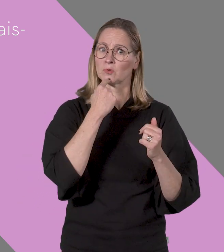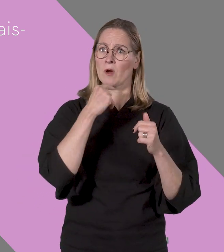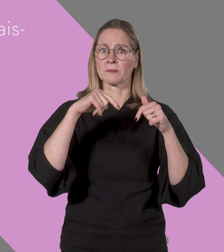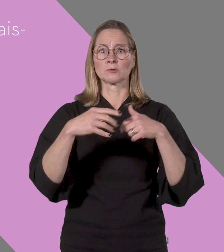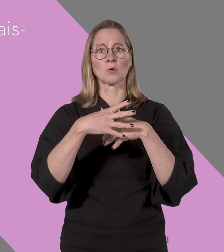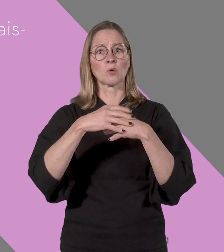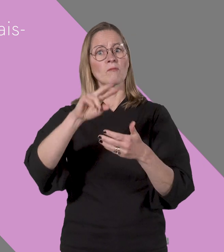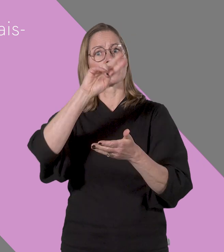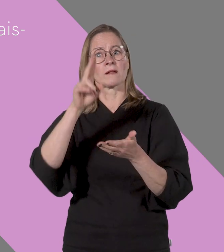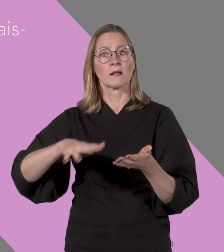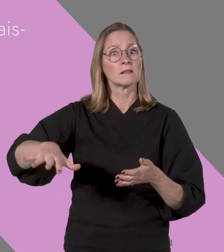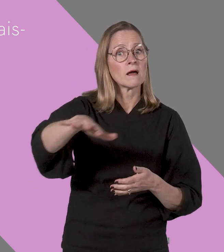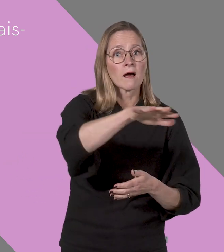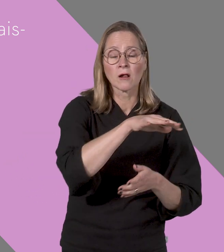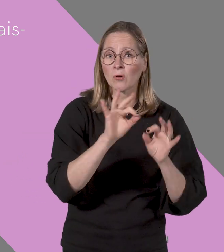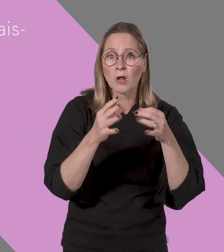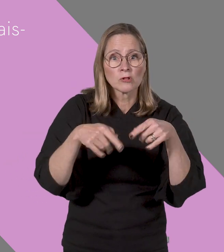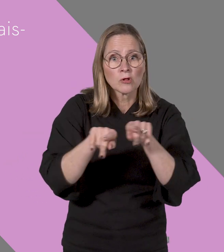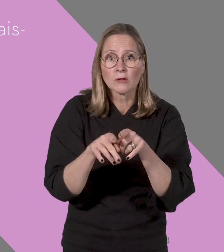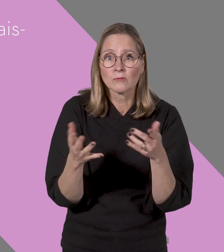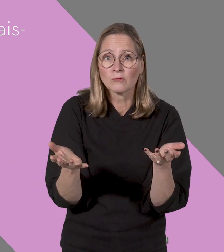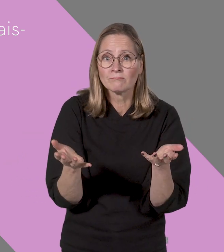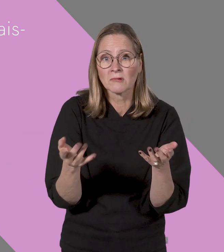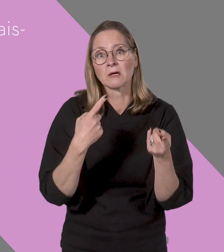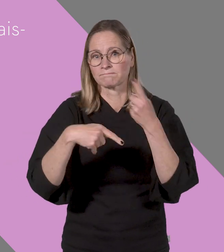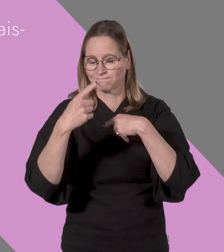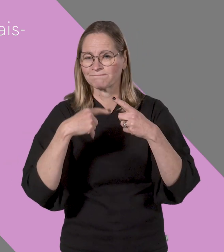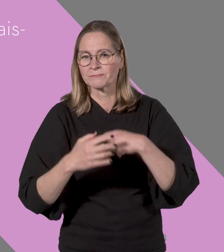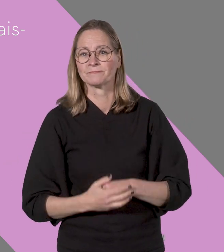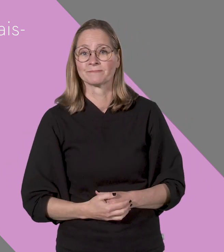toteutuu suomalaisella kuvataiteen kentällä.